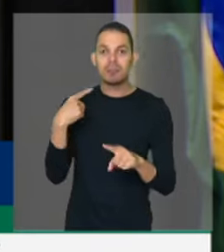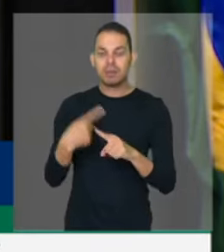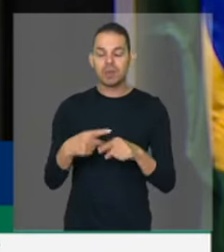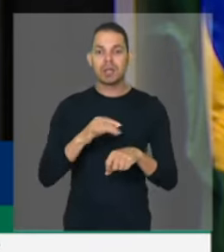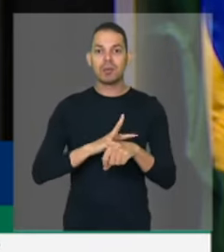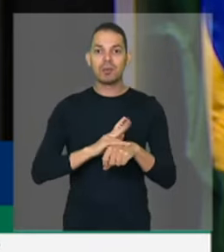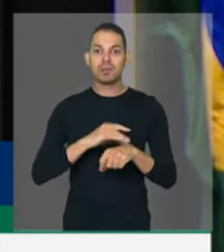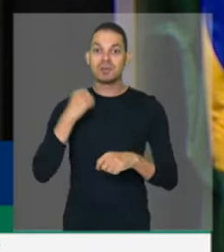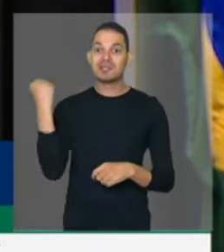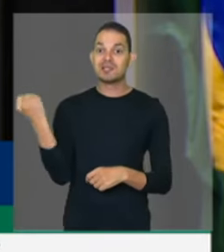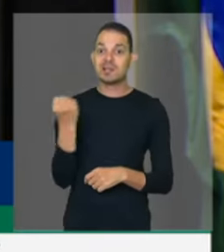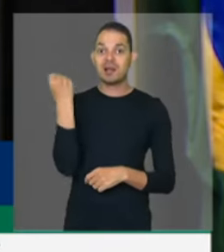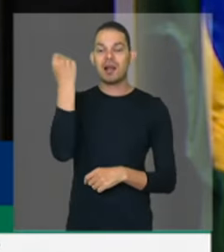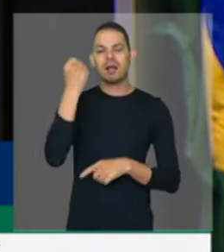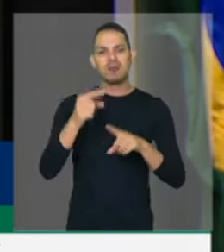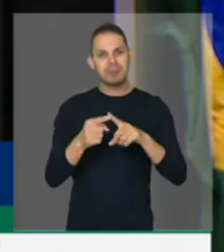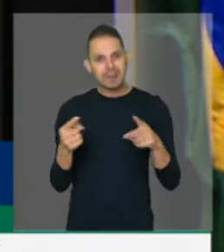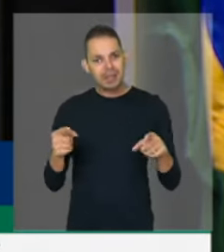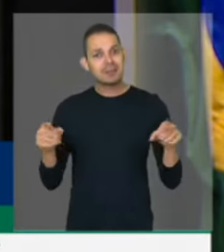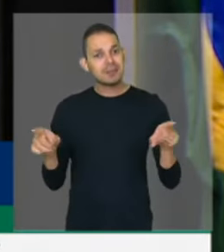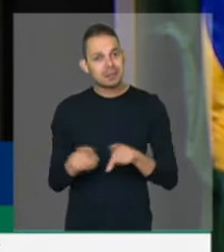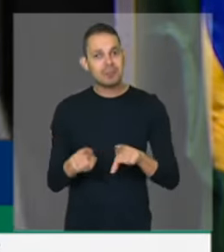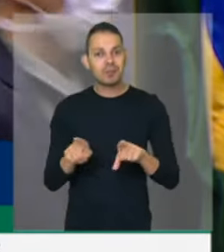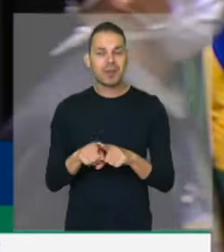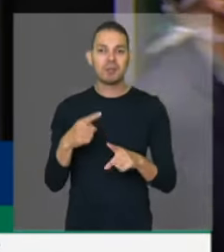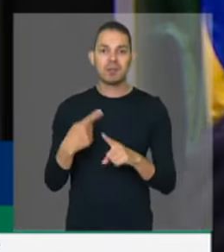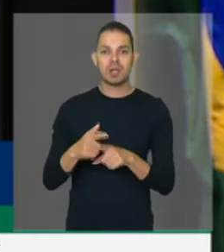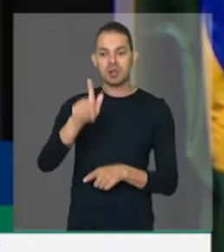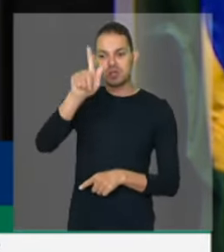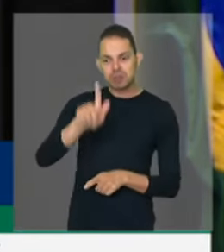IRRESPONSABILIDADE DE GESTORES. EU NÃO POSSO DEIXAR DE LEMBRAR.... QUE O PRESIDENTE DA REPÚBLICA CRIOU